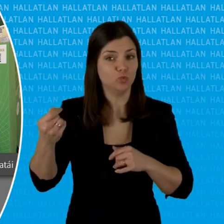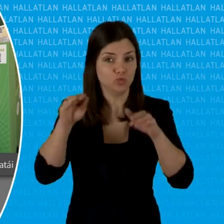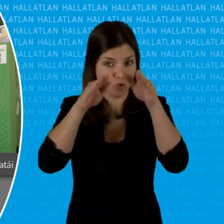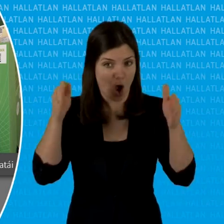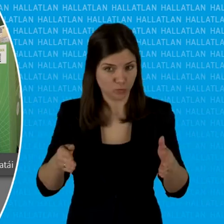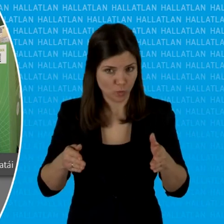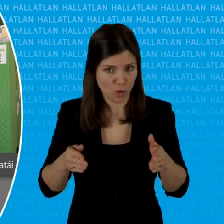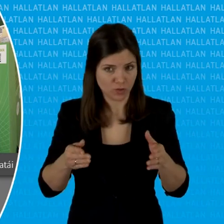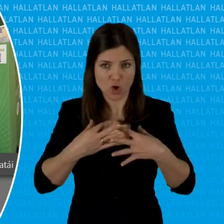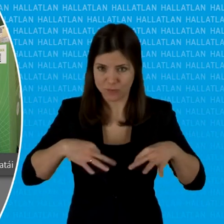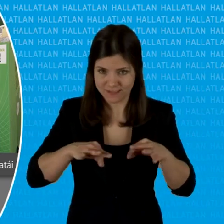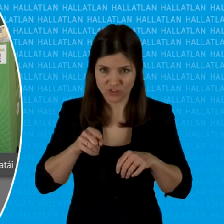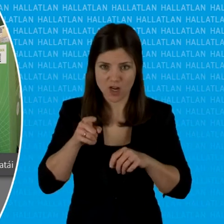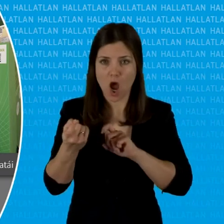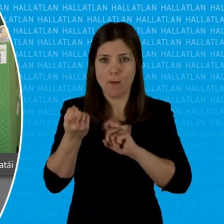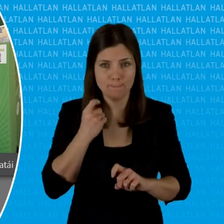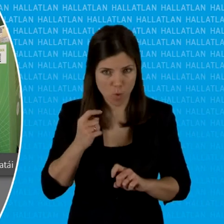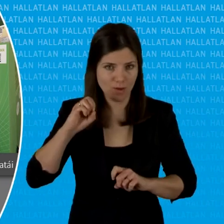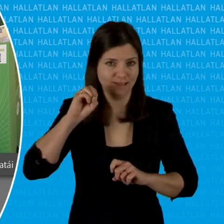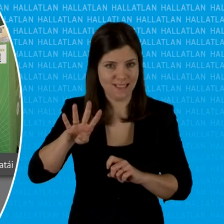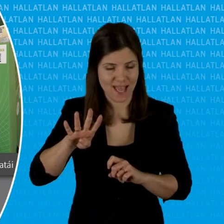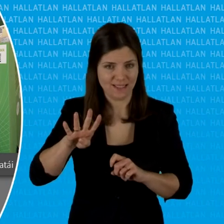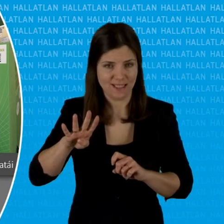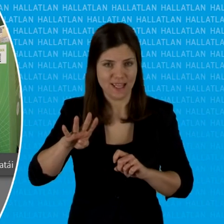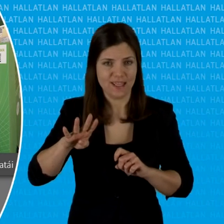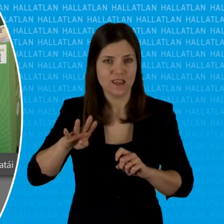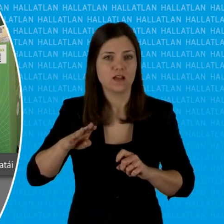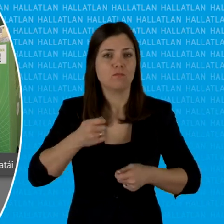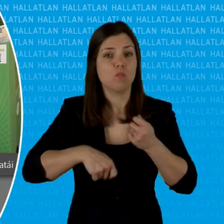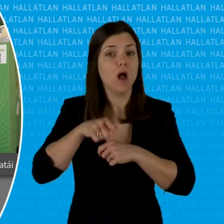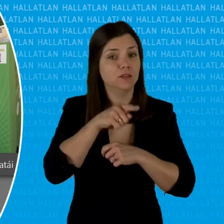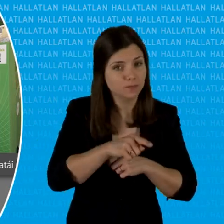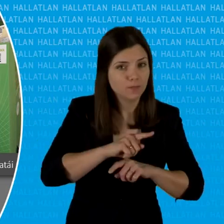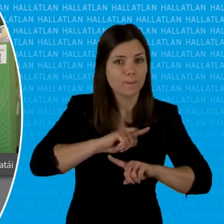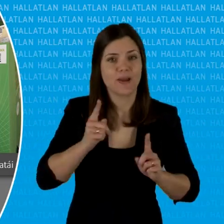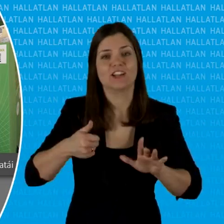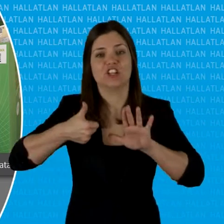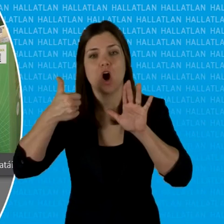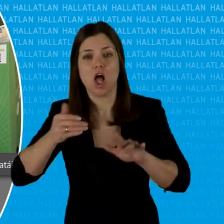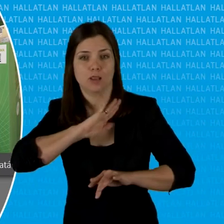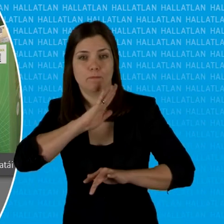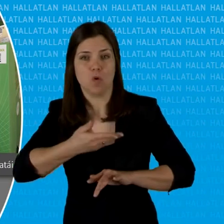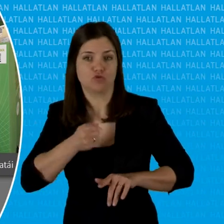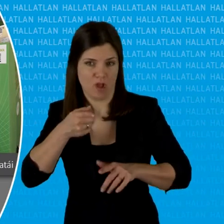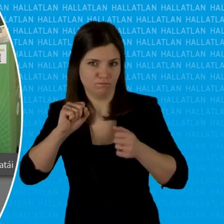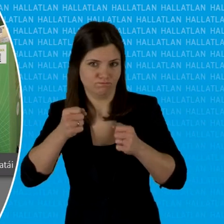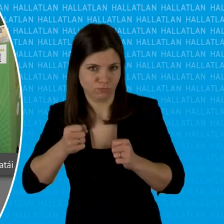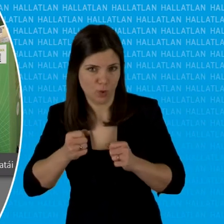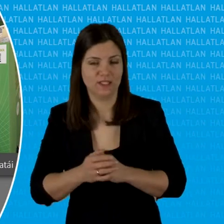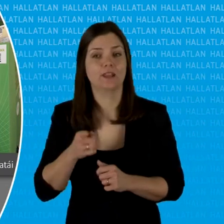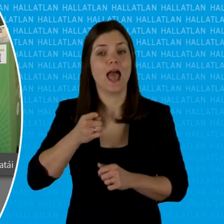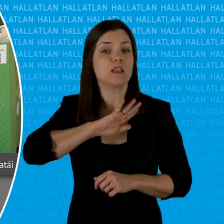A 20 automatából 14 áruházakban, míg 6 postahivatalokban működik.